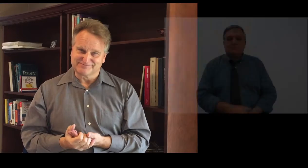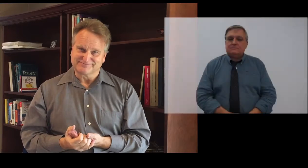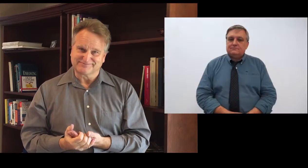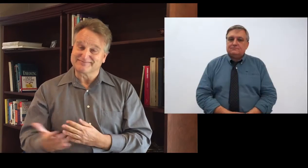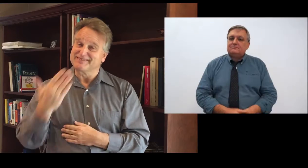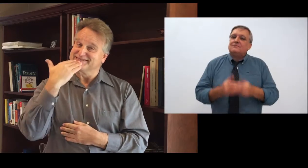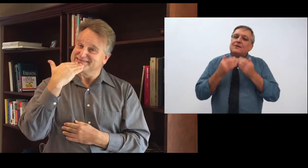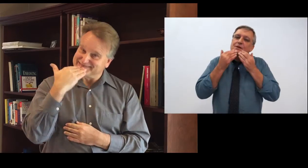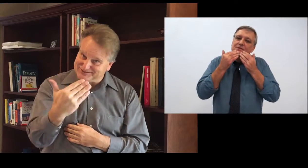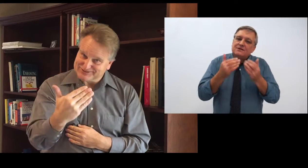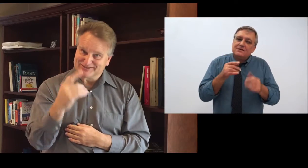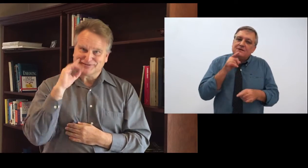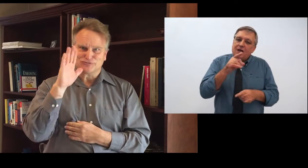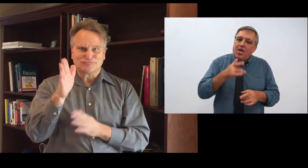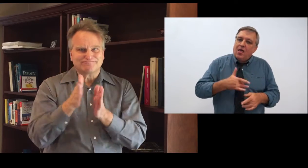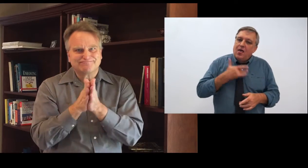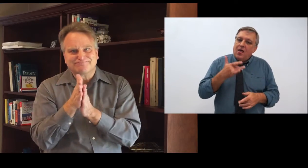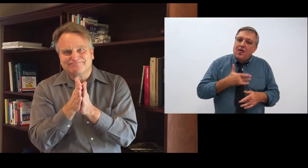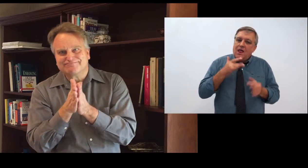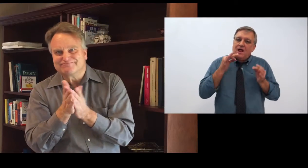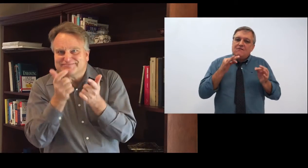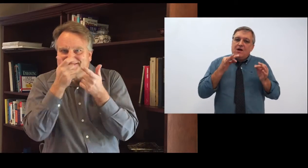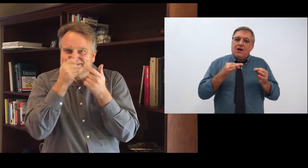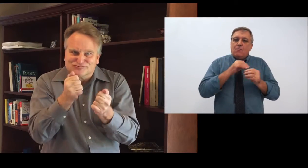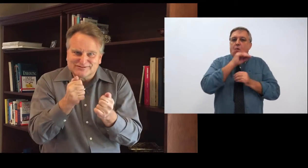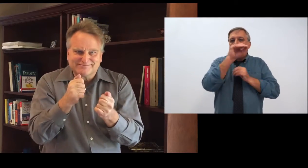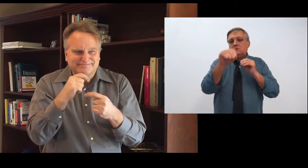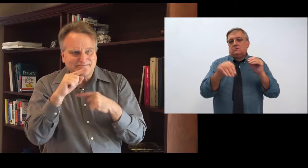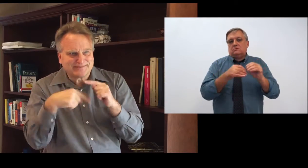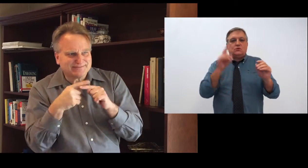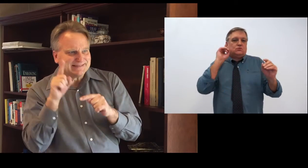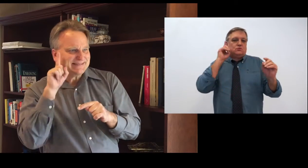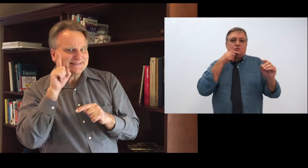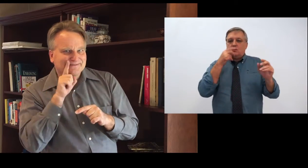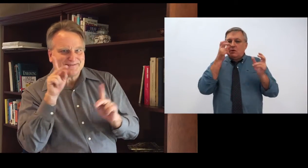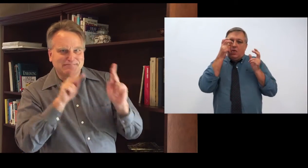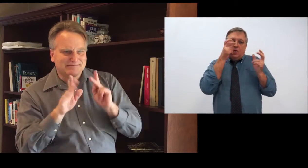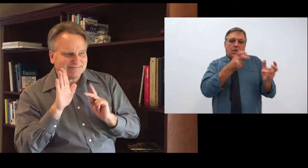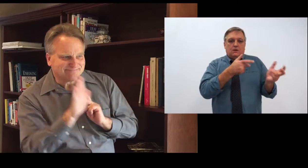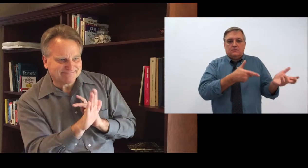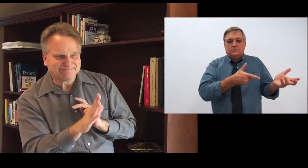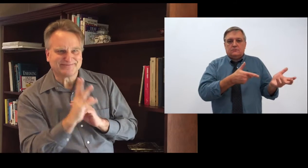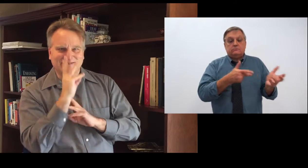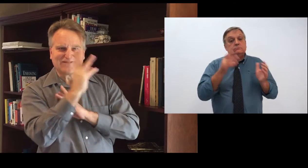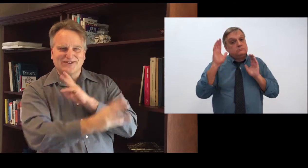Merci pour l’intérêt que vous portez au monde fascinant des Sourds.